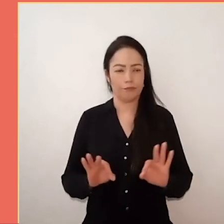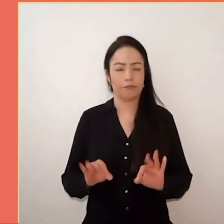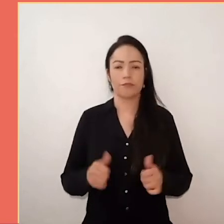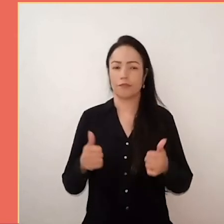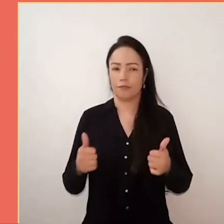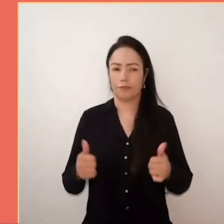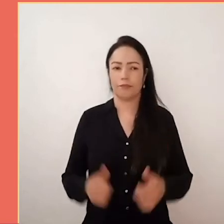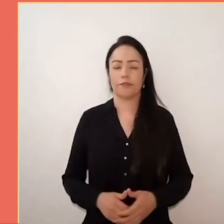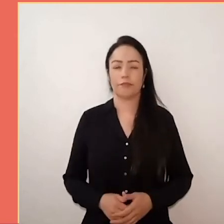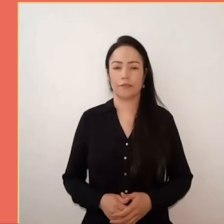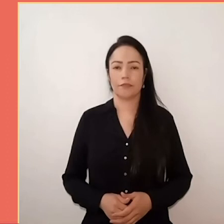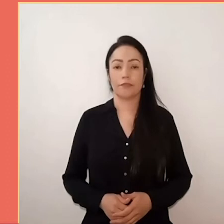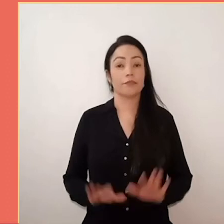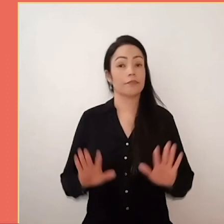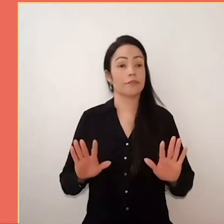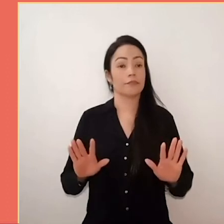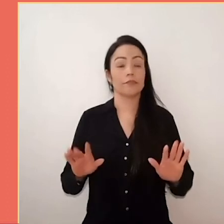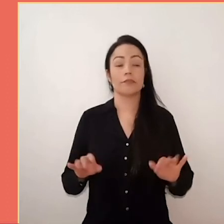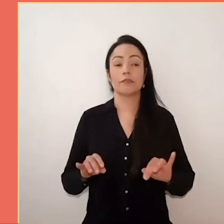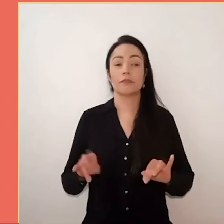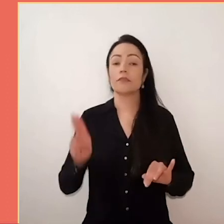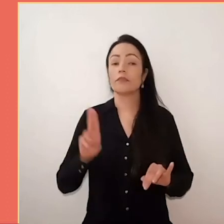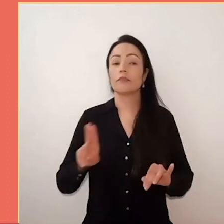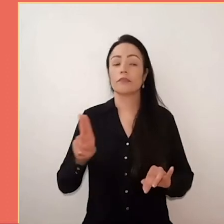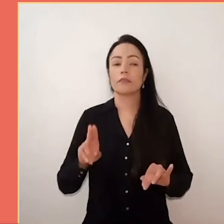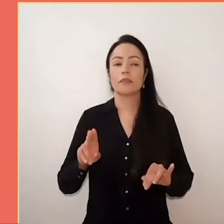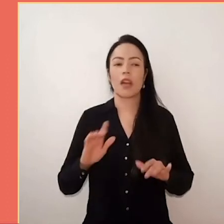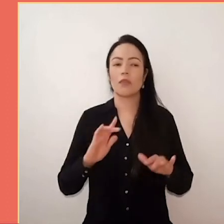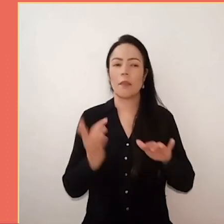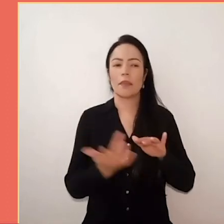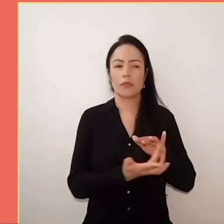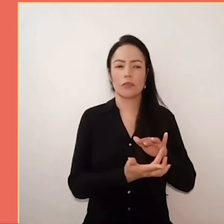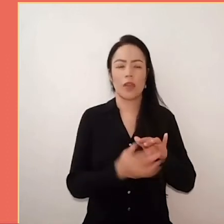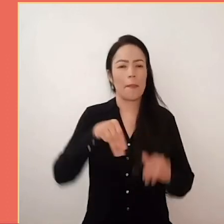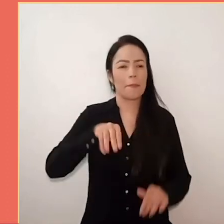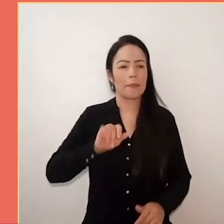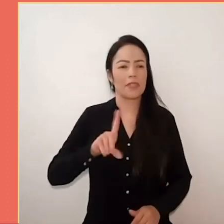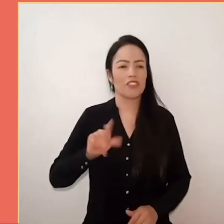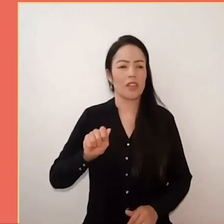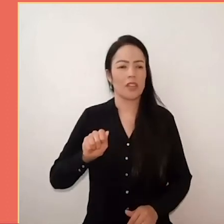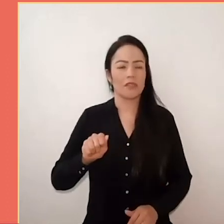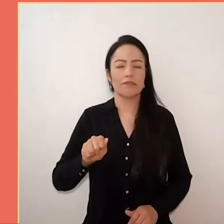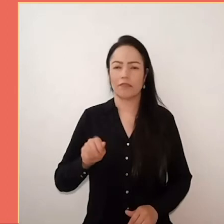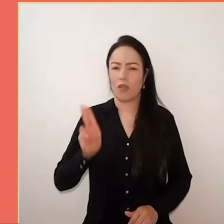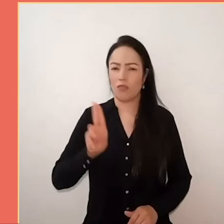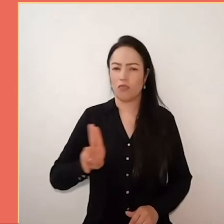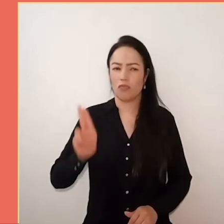Nos veículos, nas mídias sociais, nos órgãos de poder.